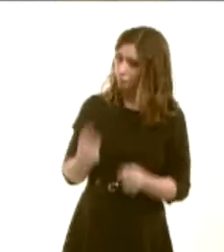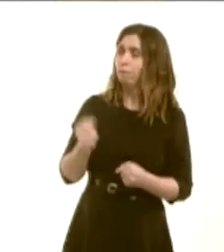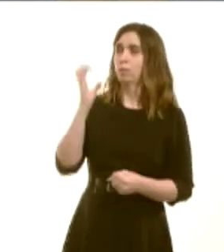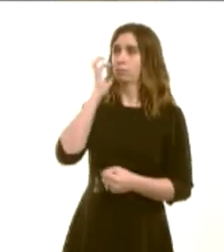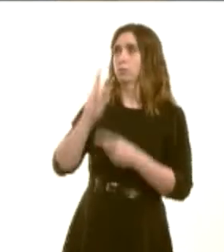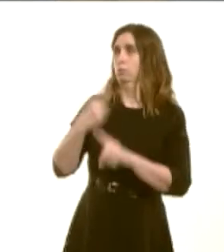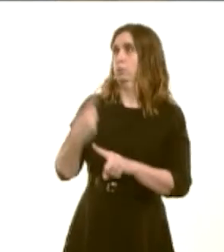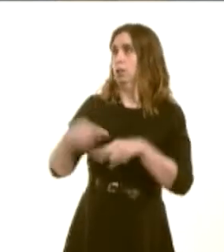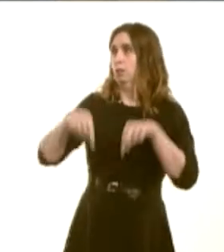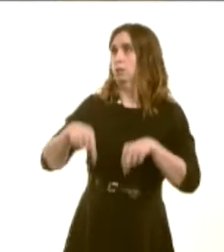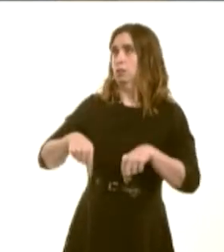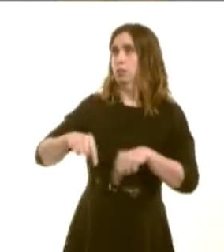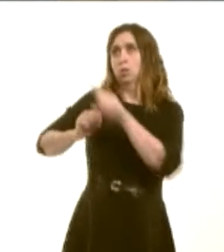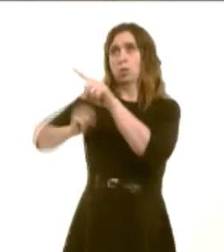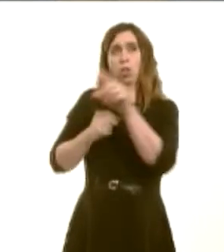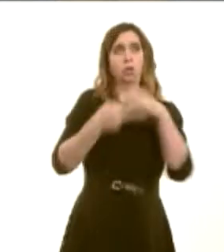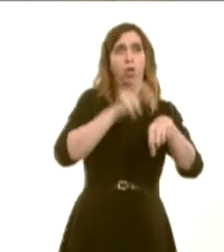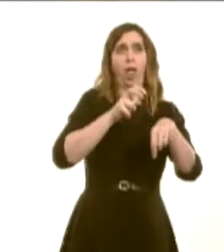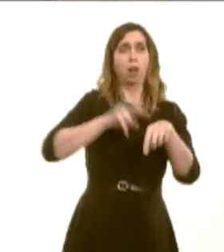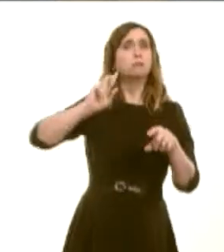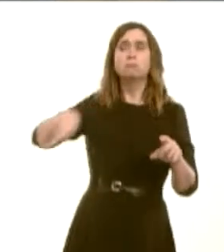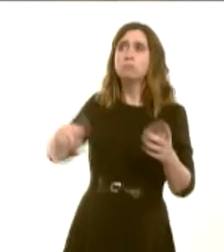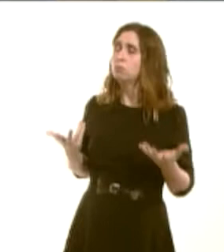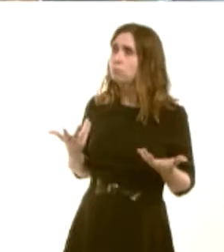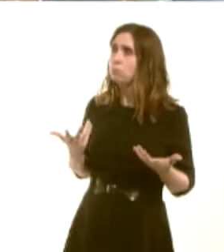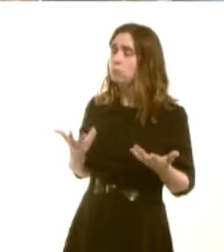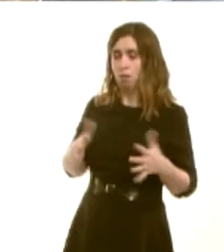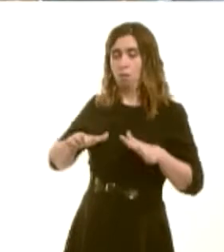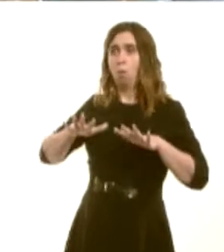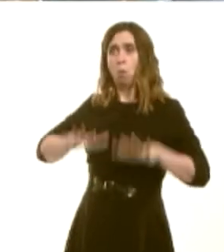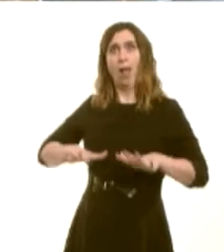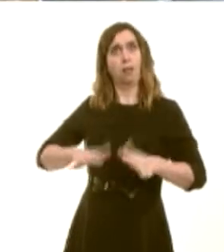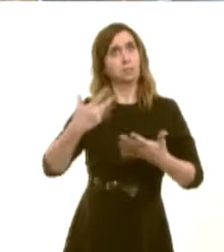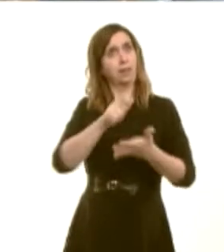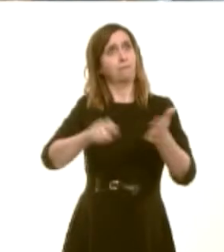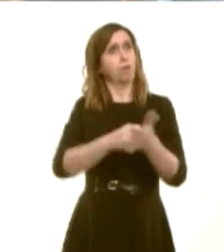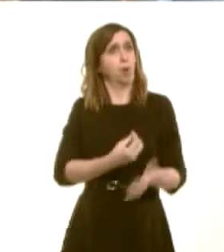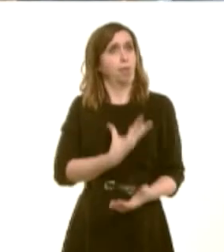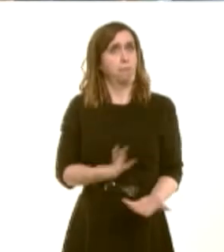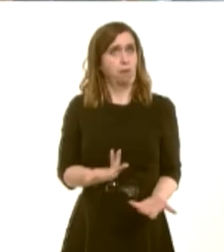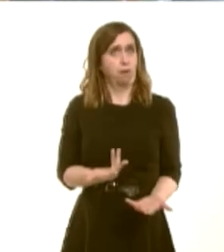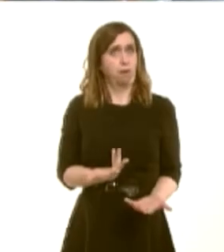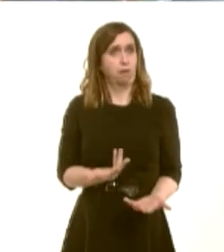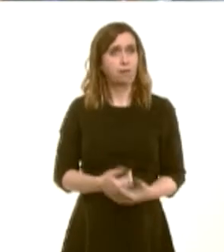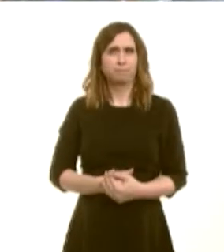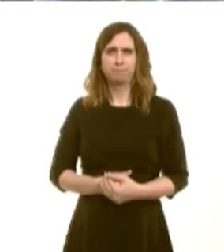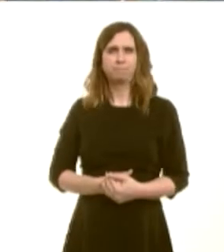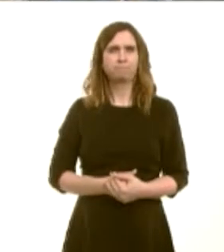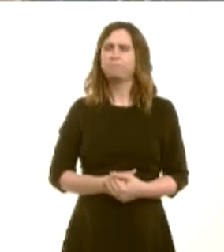ystafell wely, er bod pobl Cymru wedi pleidleisio i Lywodraeth Lafur. Carwyn Jones: Wel, nid ywín hynnyín dweud bod Plaid Cymru yn mynd i wneud lot fawr o